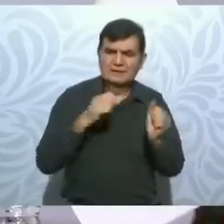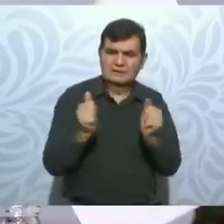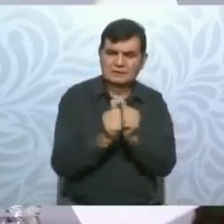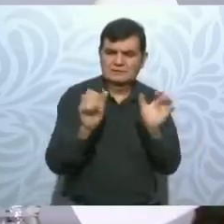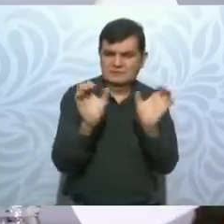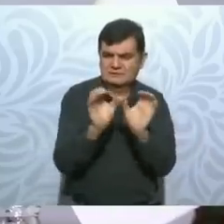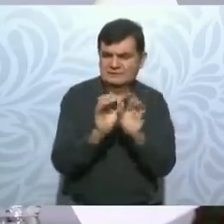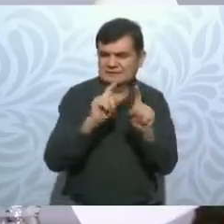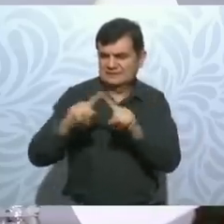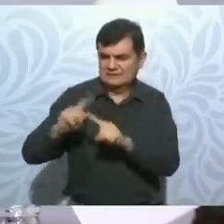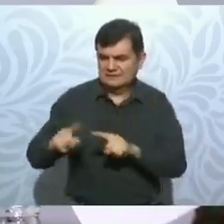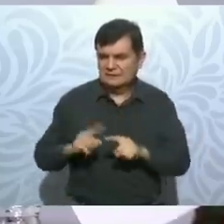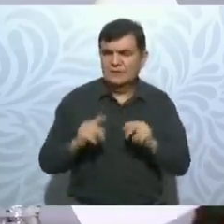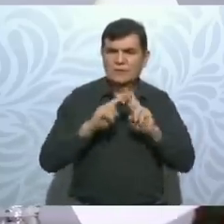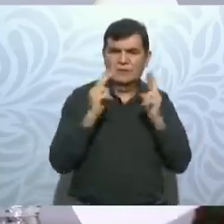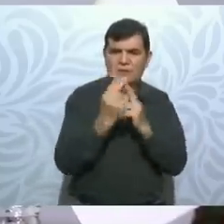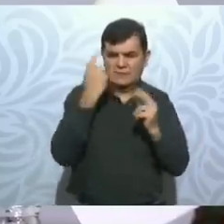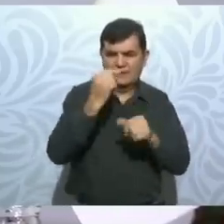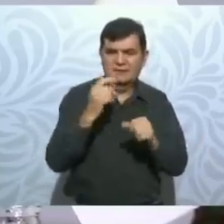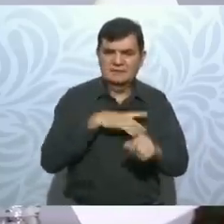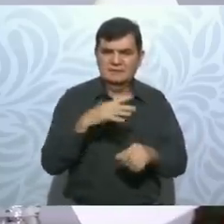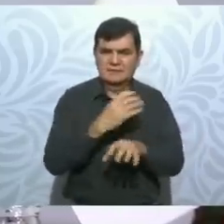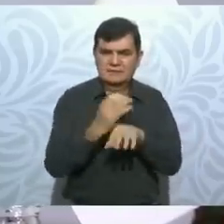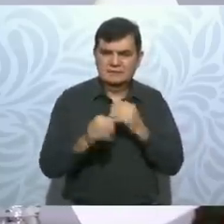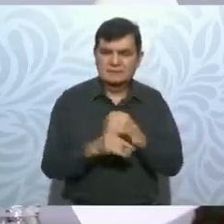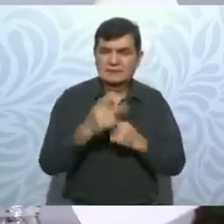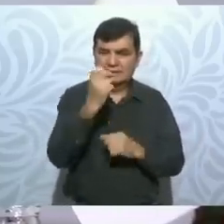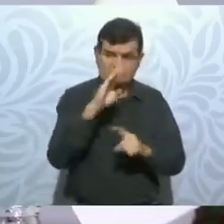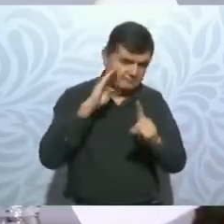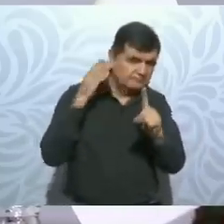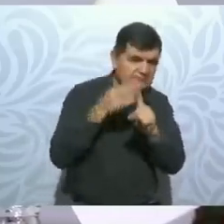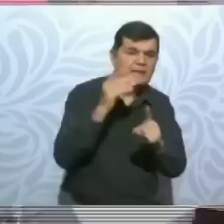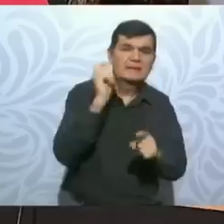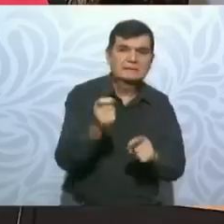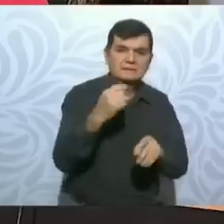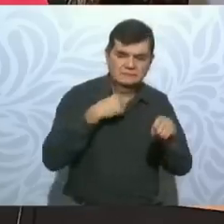de investigación del delito para cumplir este objetivo se instruye al secretariado